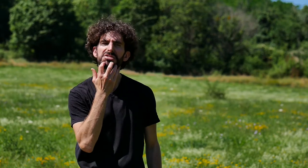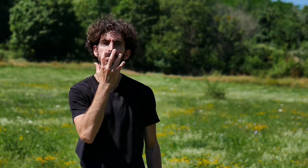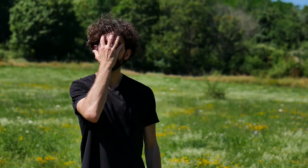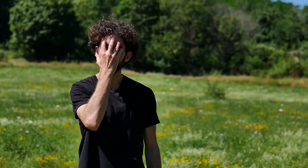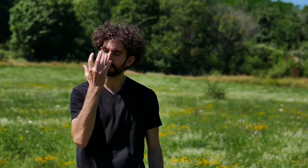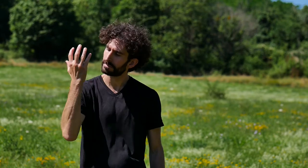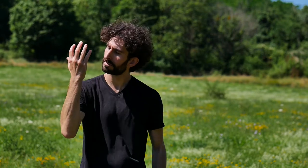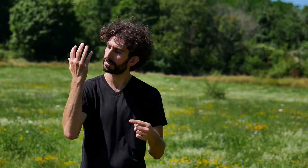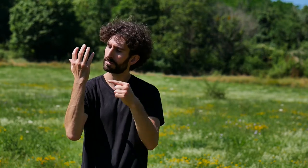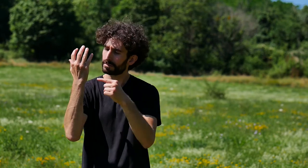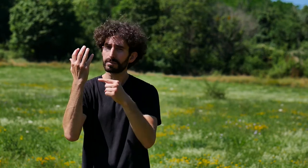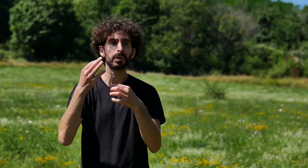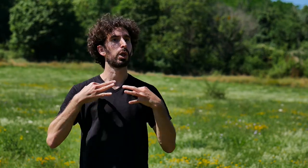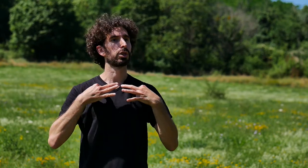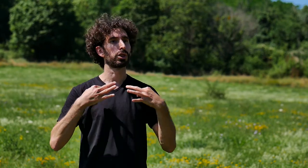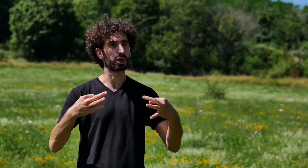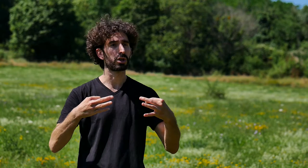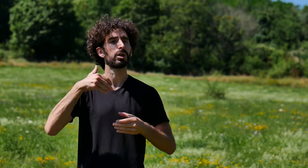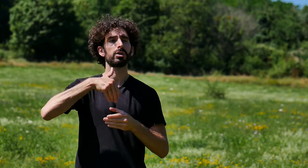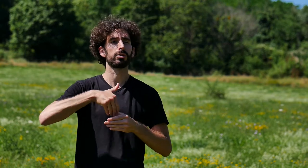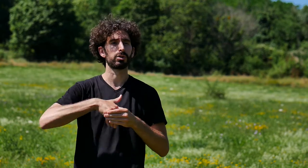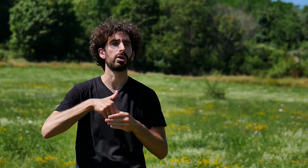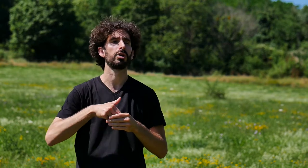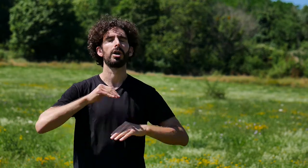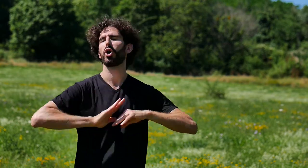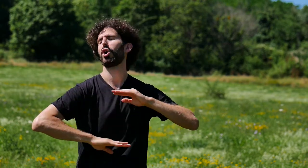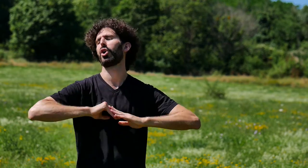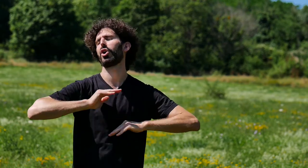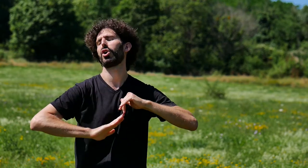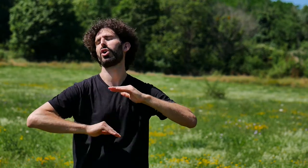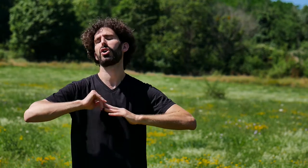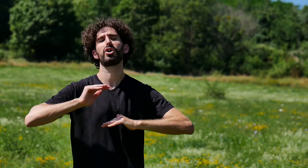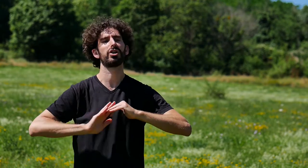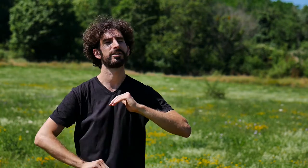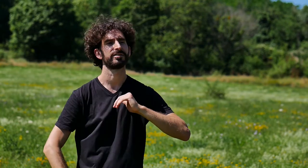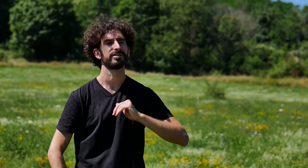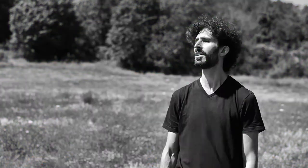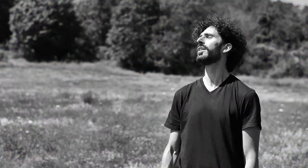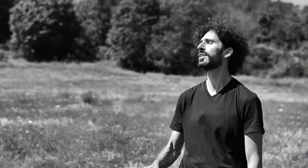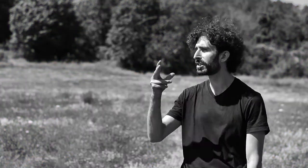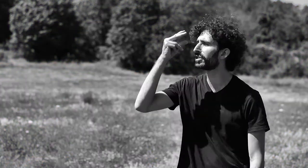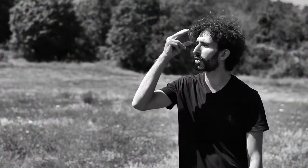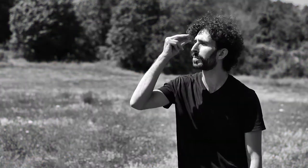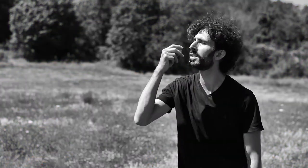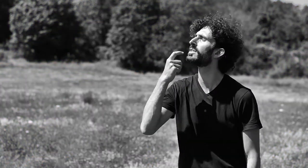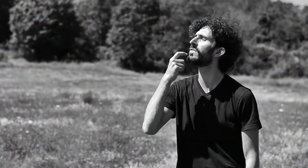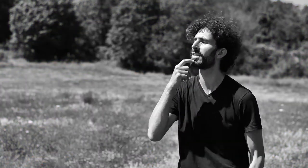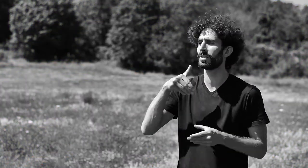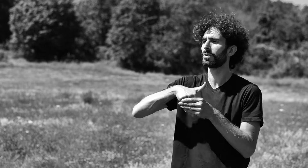Un visage neutre, on se sent heureux. J'ai compris, on choisit